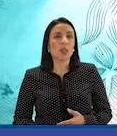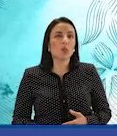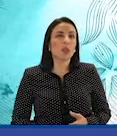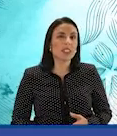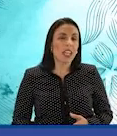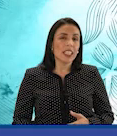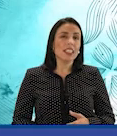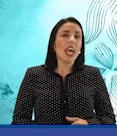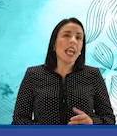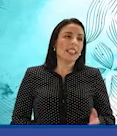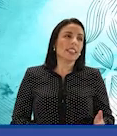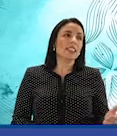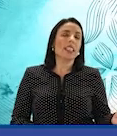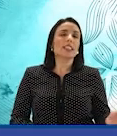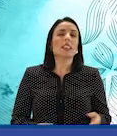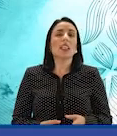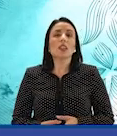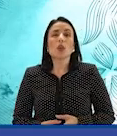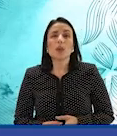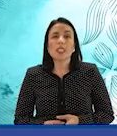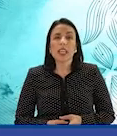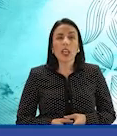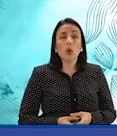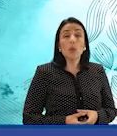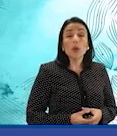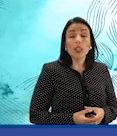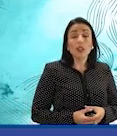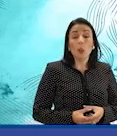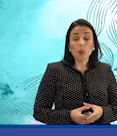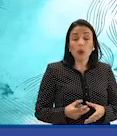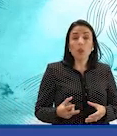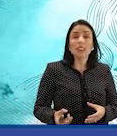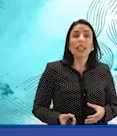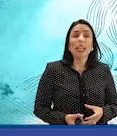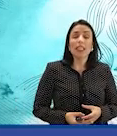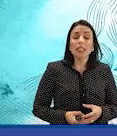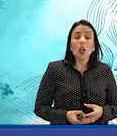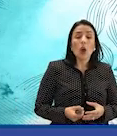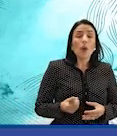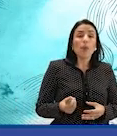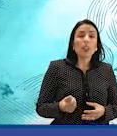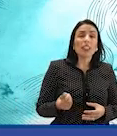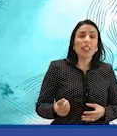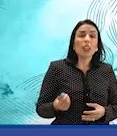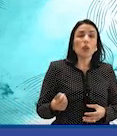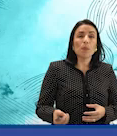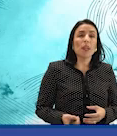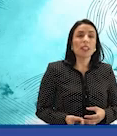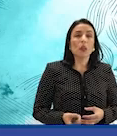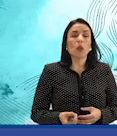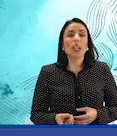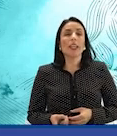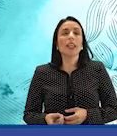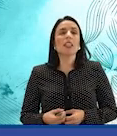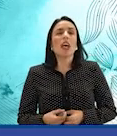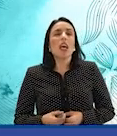presupuestarias. Estas se las conversaré, un poco más adelante, porque tienen una particularidad